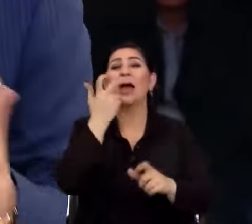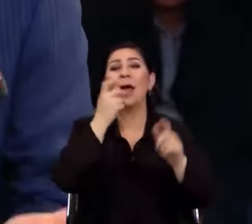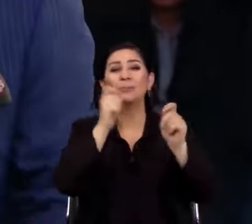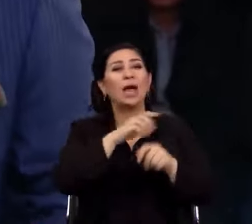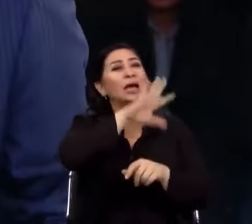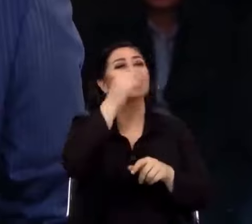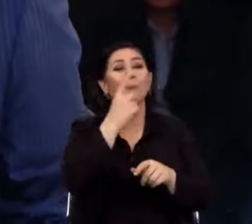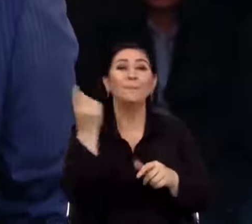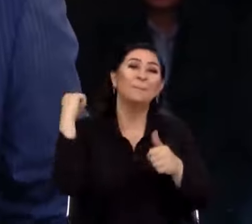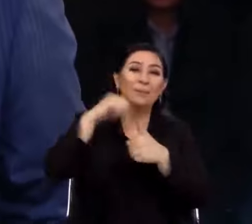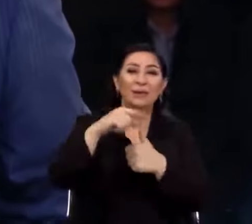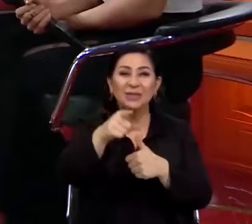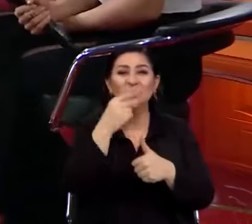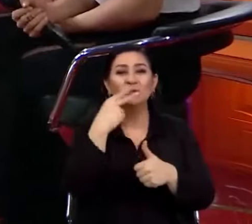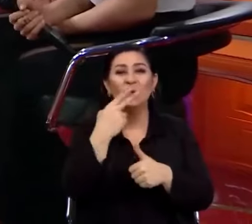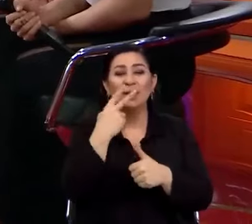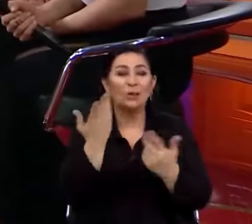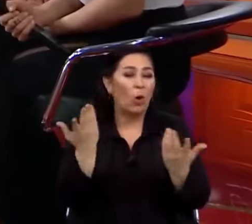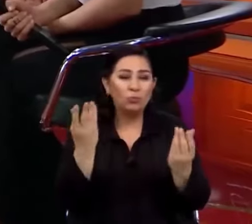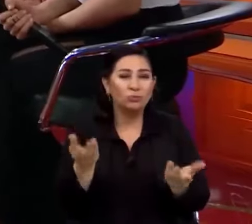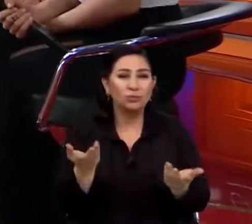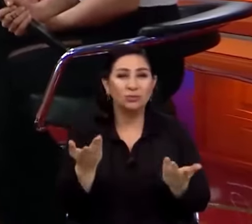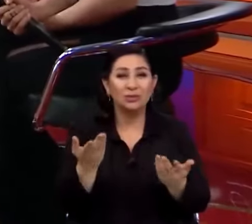birisinin daha söylemesine ihtiyacımız olduğu için değil ama geçen programda da